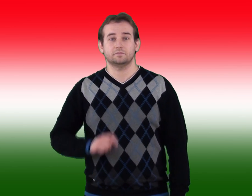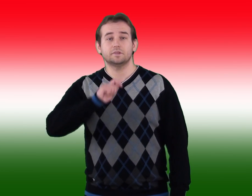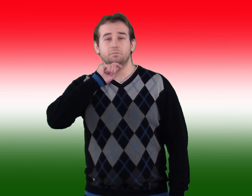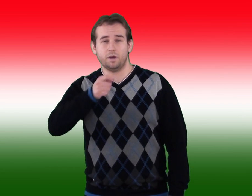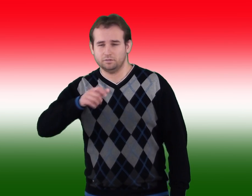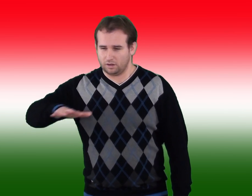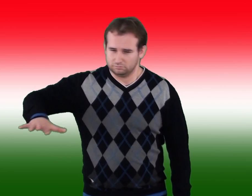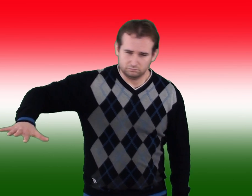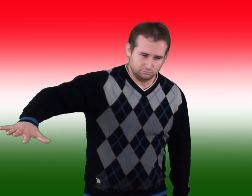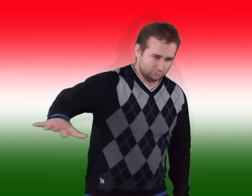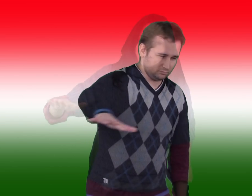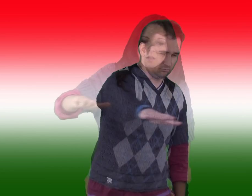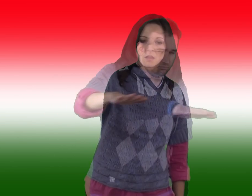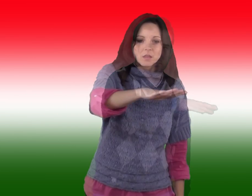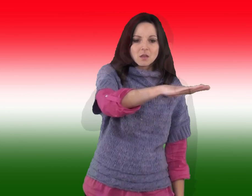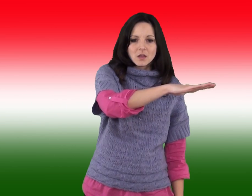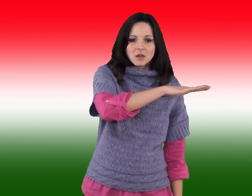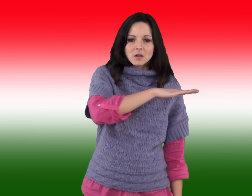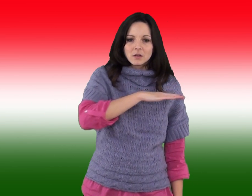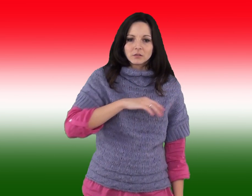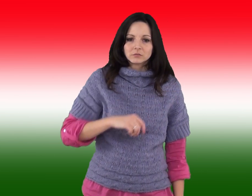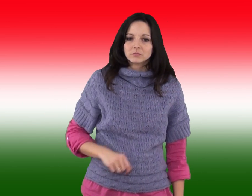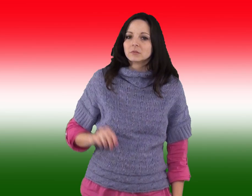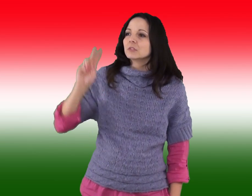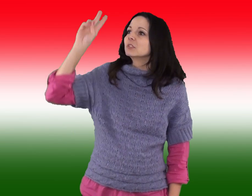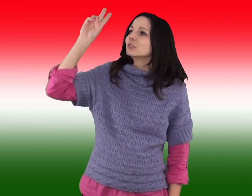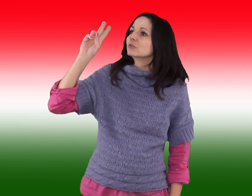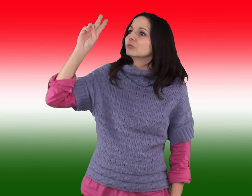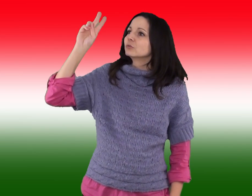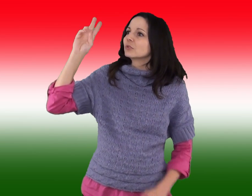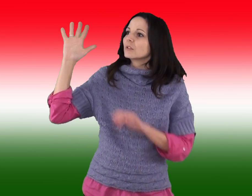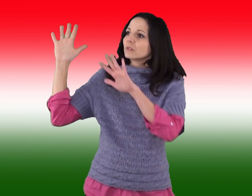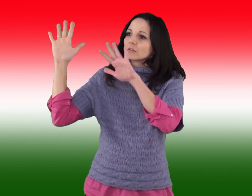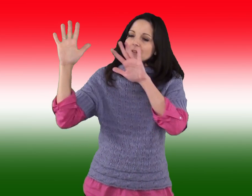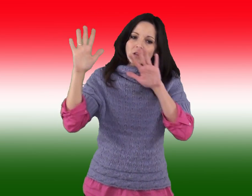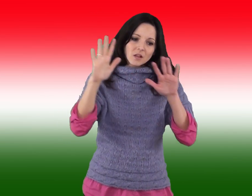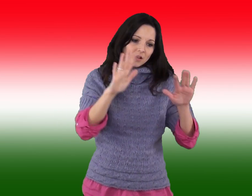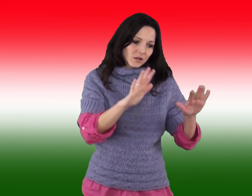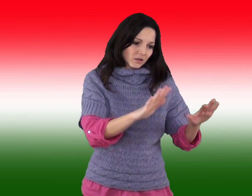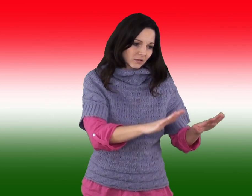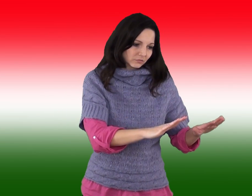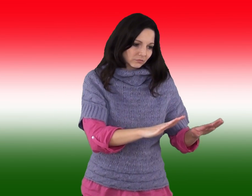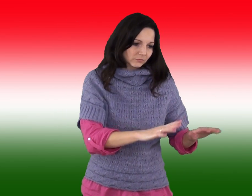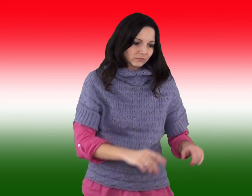Isten, áldd meg a magyart,